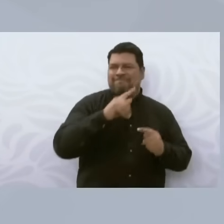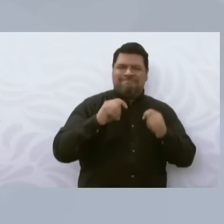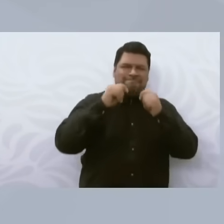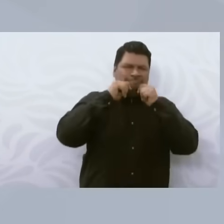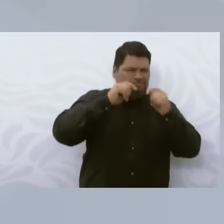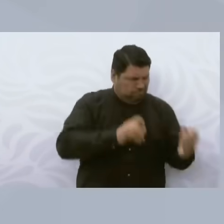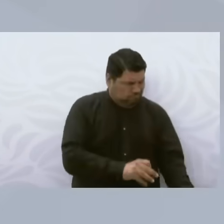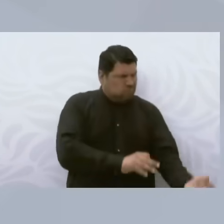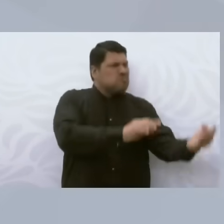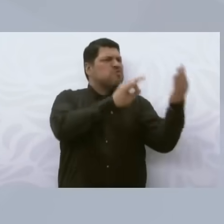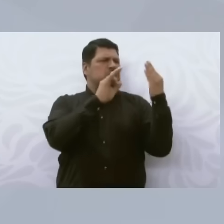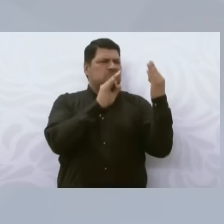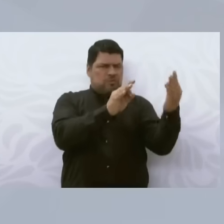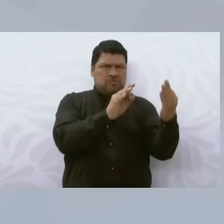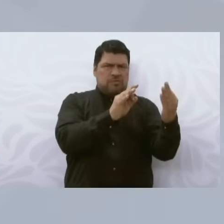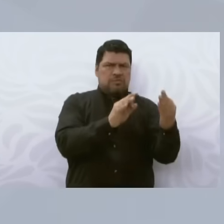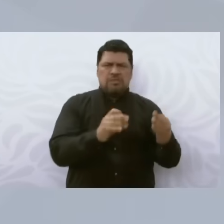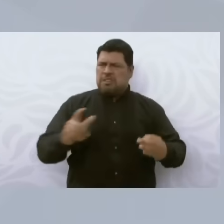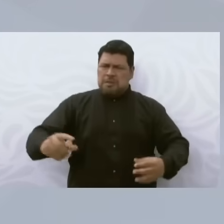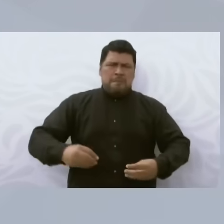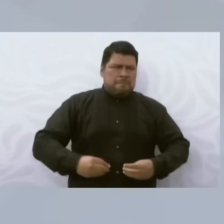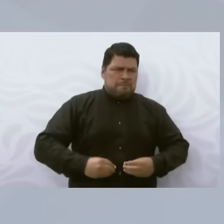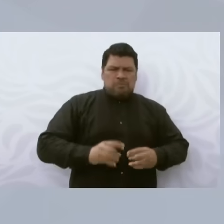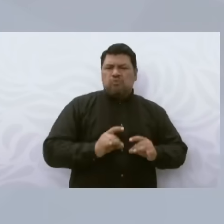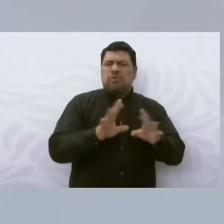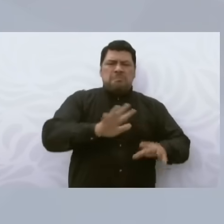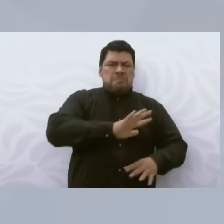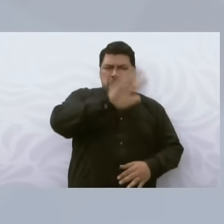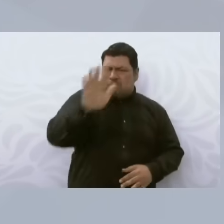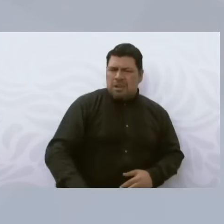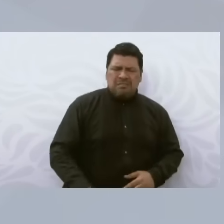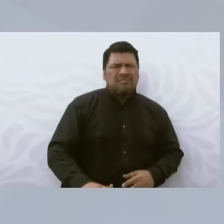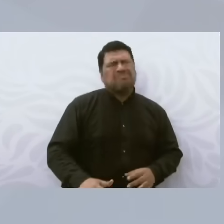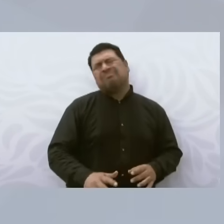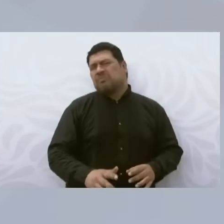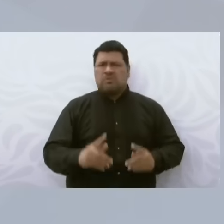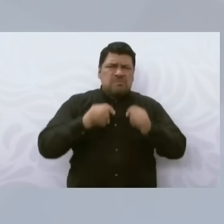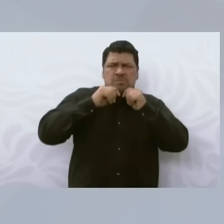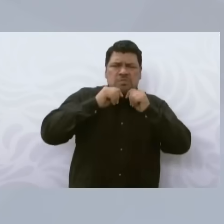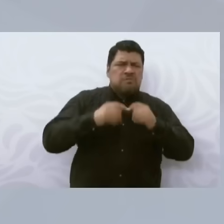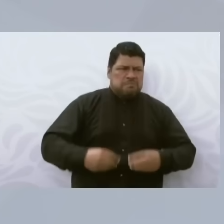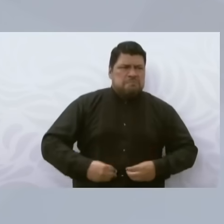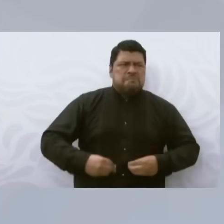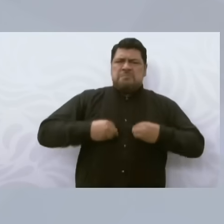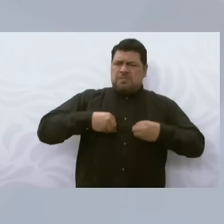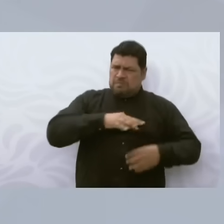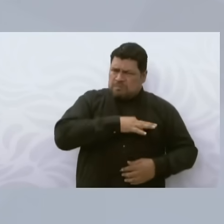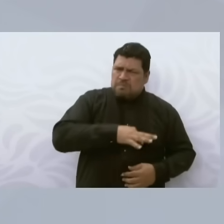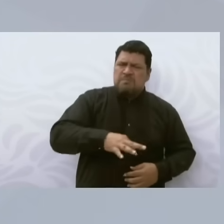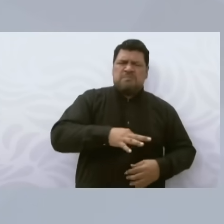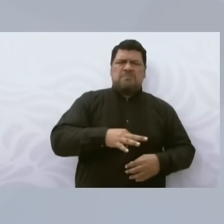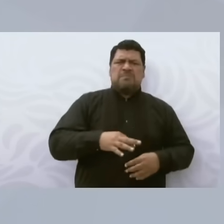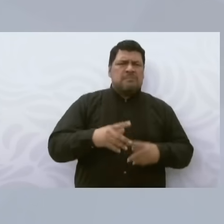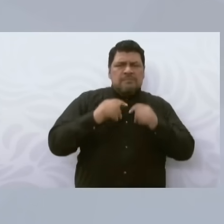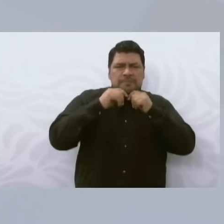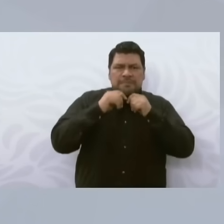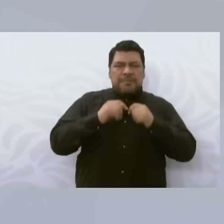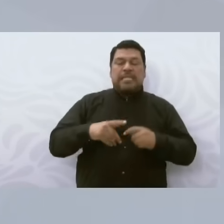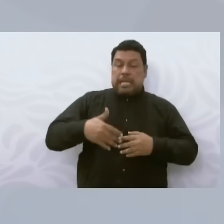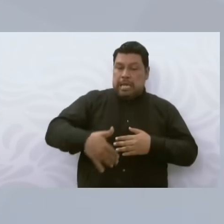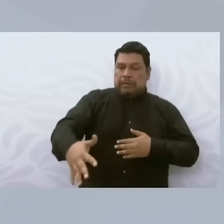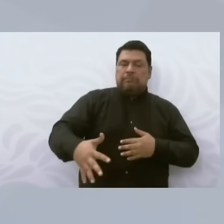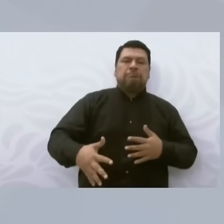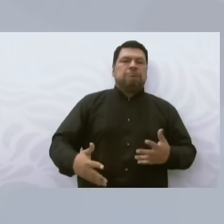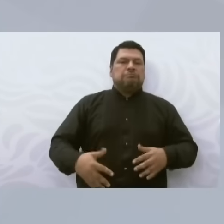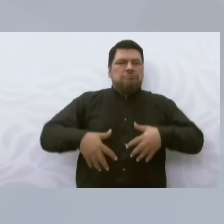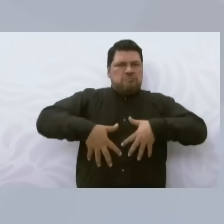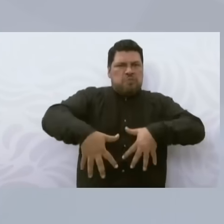darlo todo incluso la vida misma una juventud hecha a la medida de México doctora Claudia